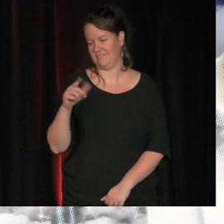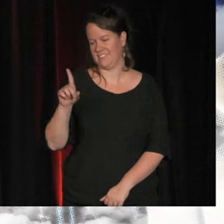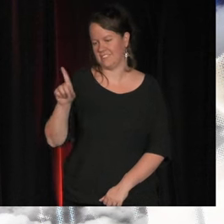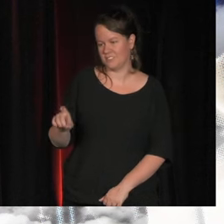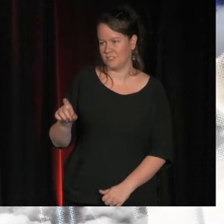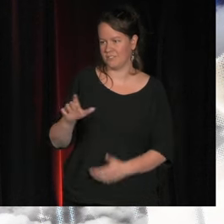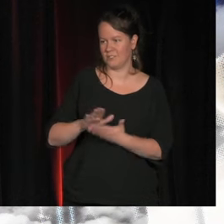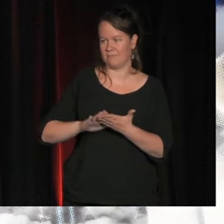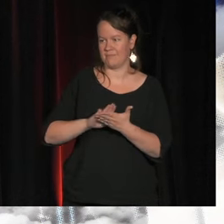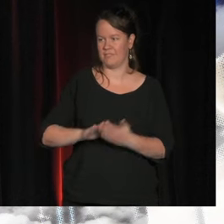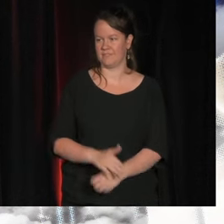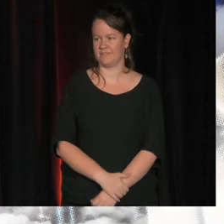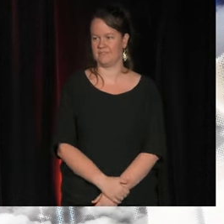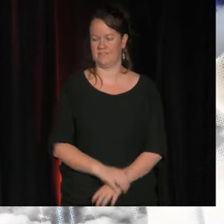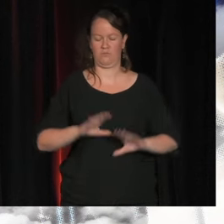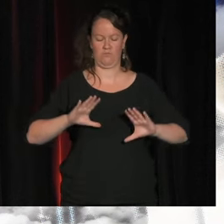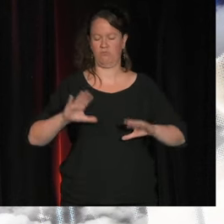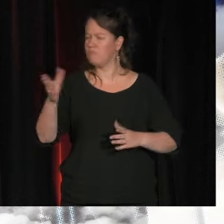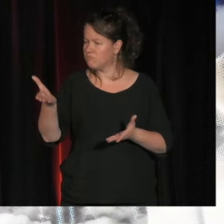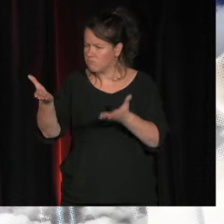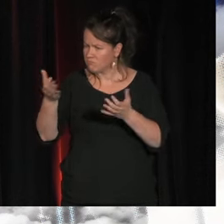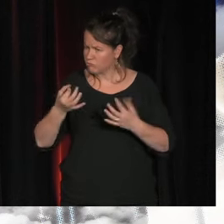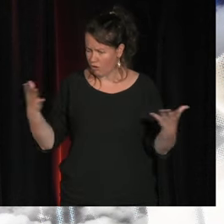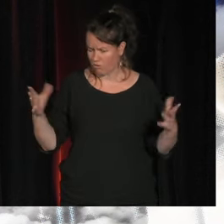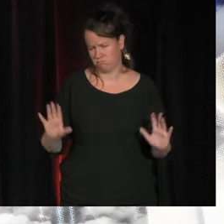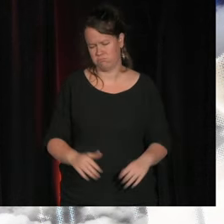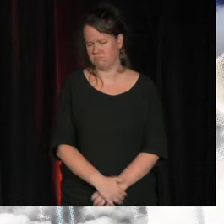Ne t'inquiète pas, prends ton temps. Merci.